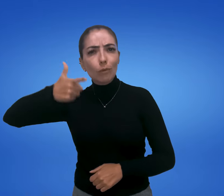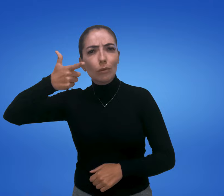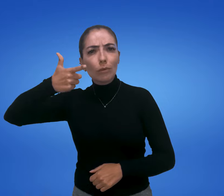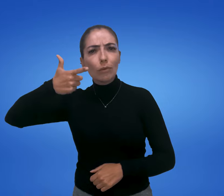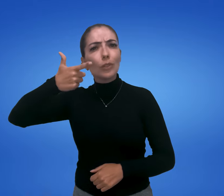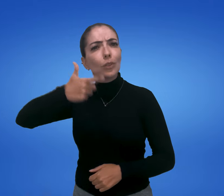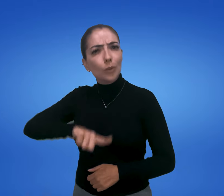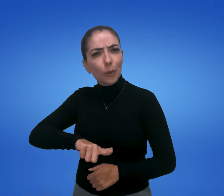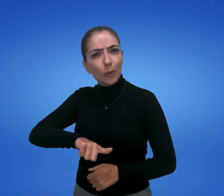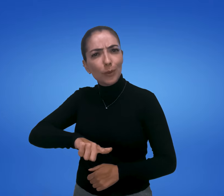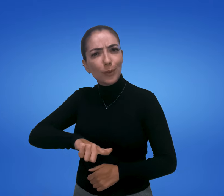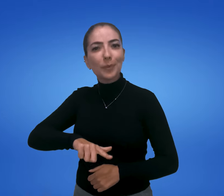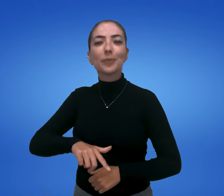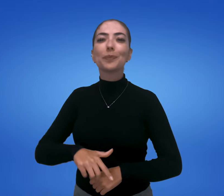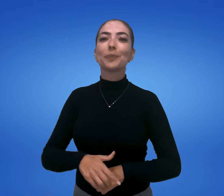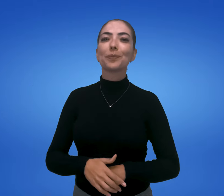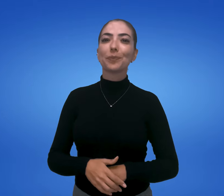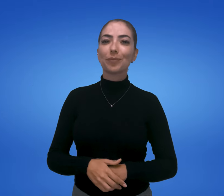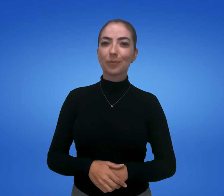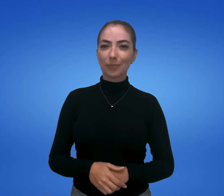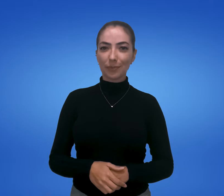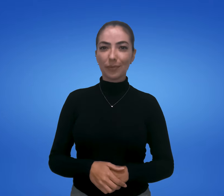"de novo de novo"